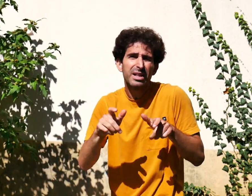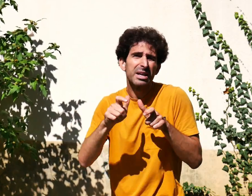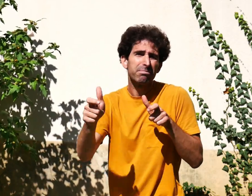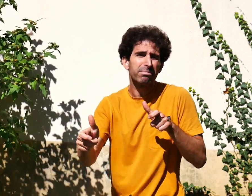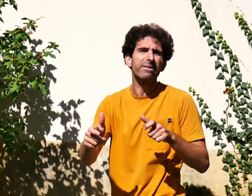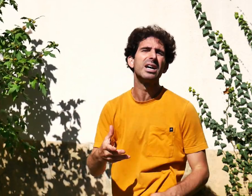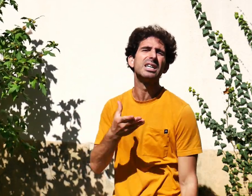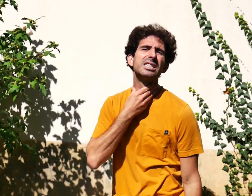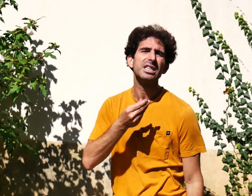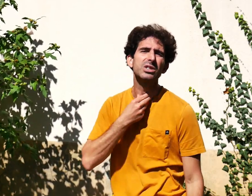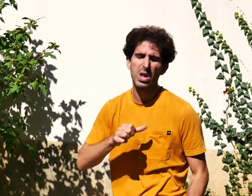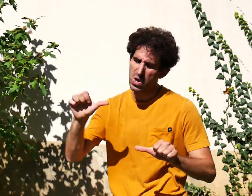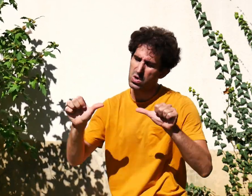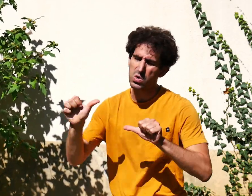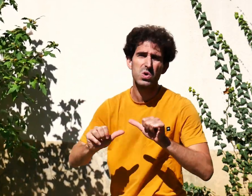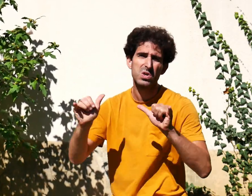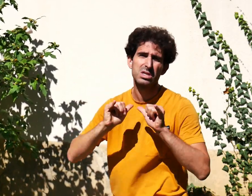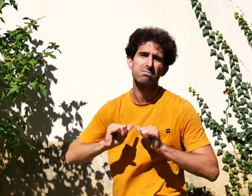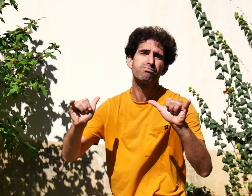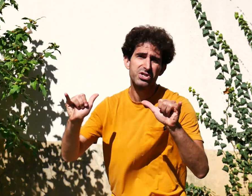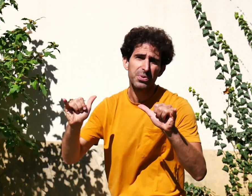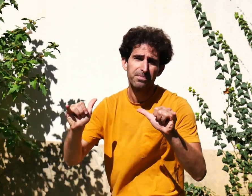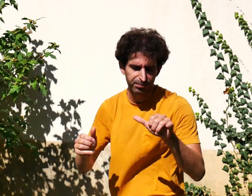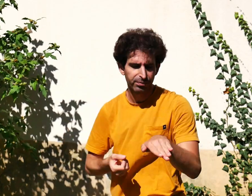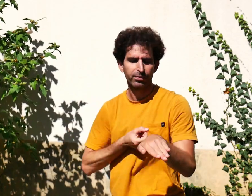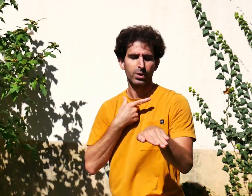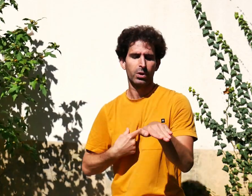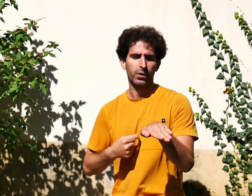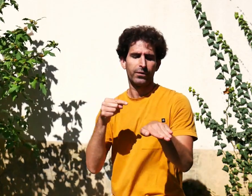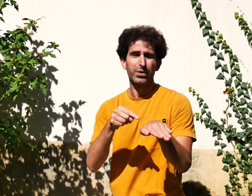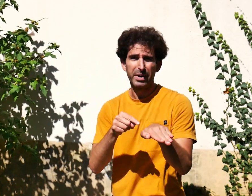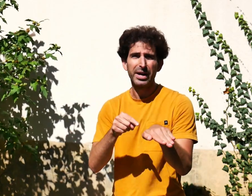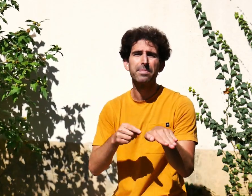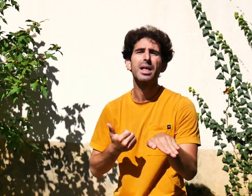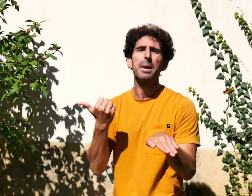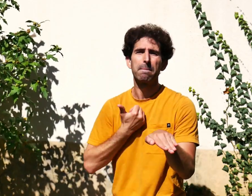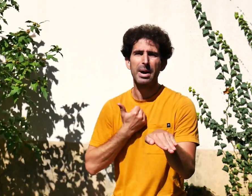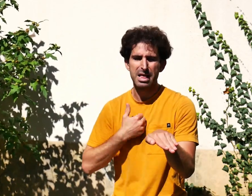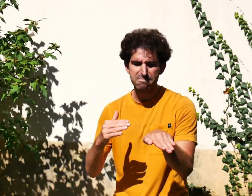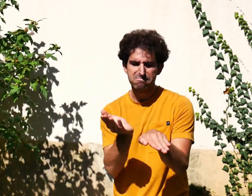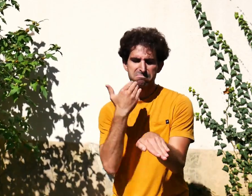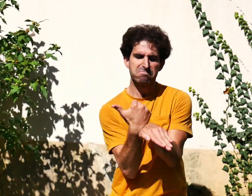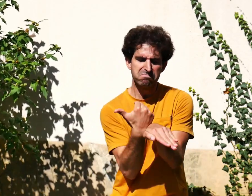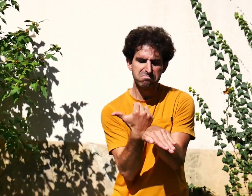La concurrence sexuelle est dont élevée. Le mâle se positionne derrière la femelle